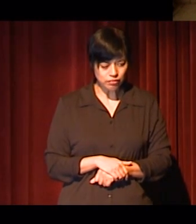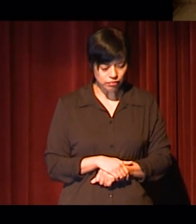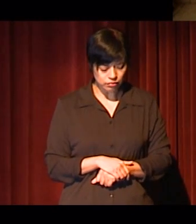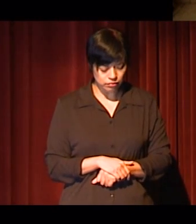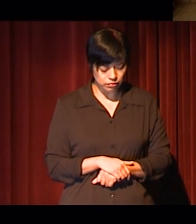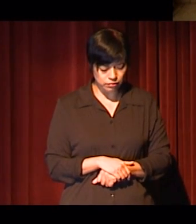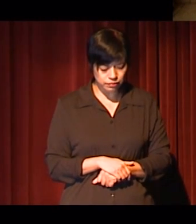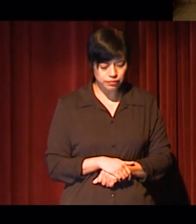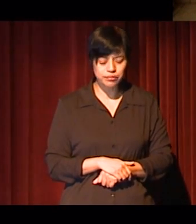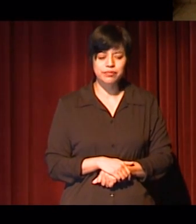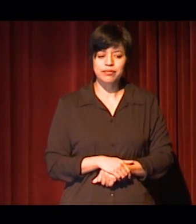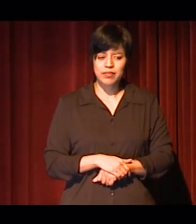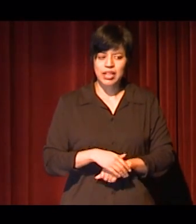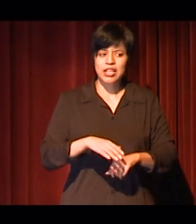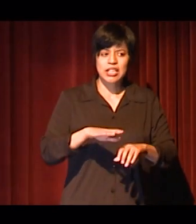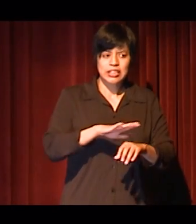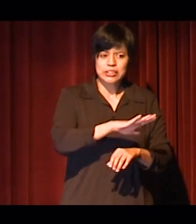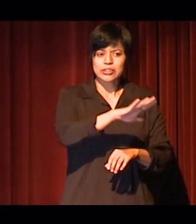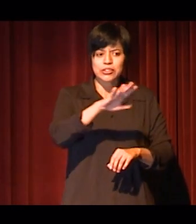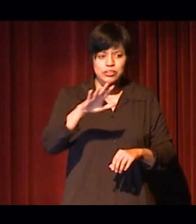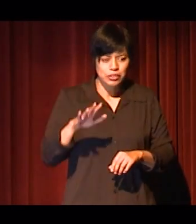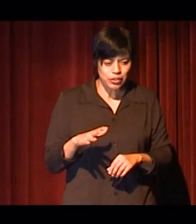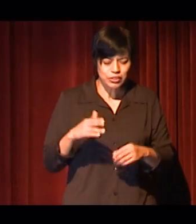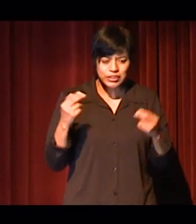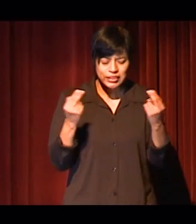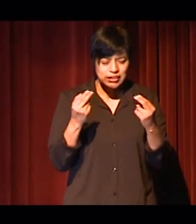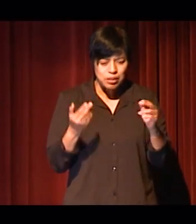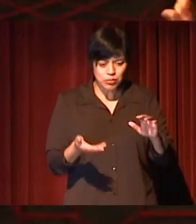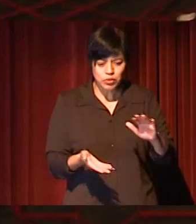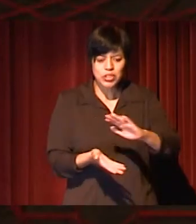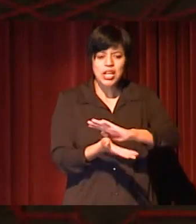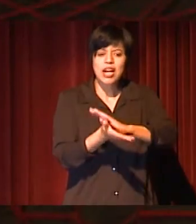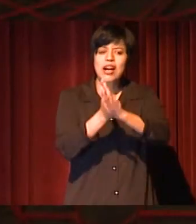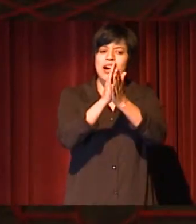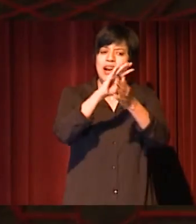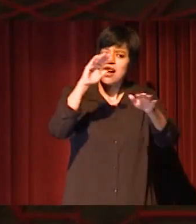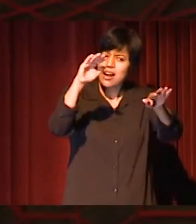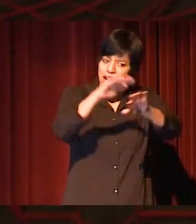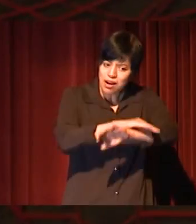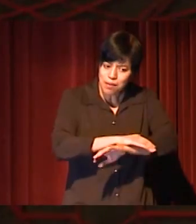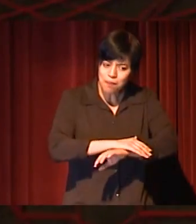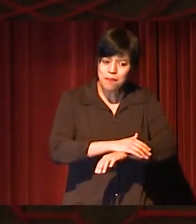Y claro que entendemos que hace falta una reestructuración completa del sistema educativo,